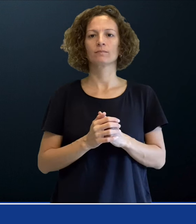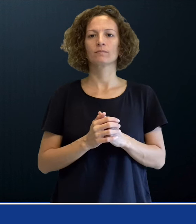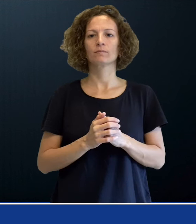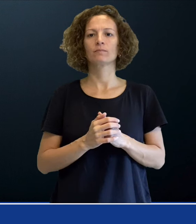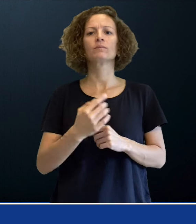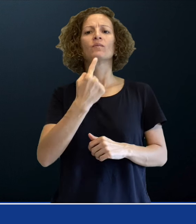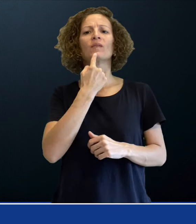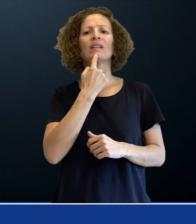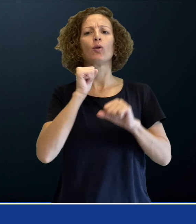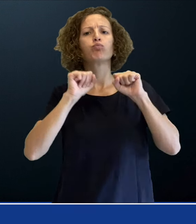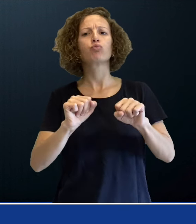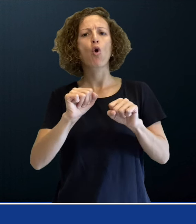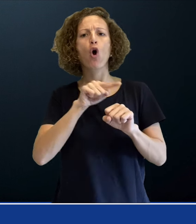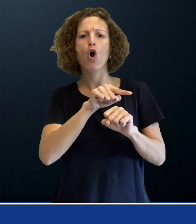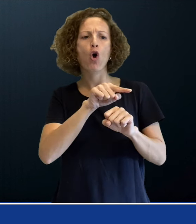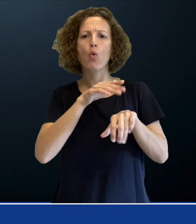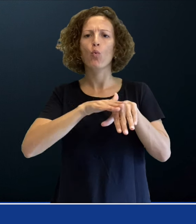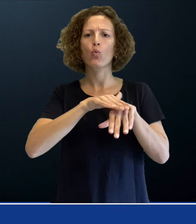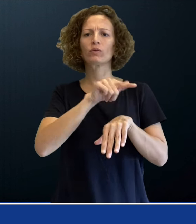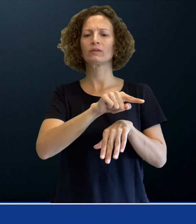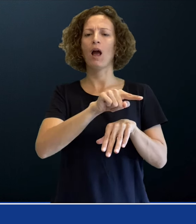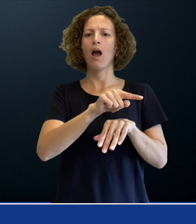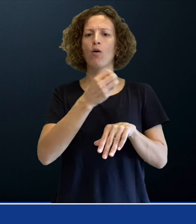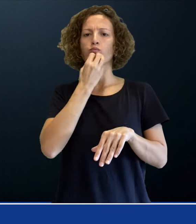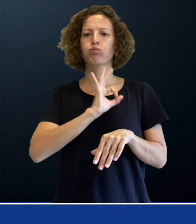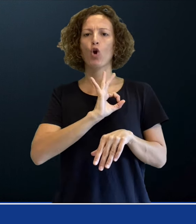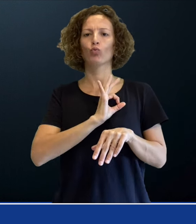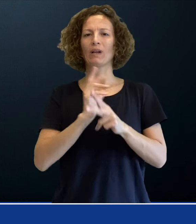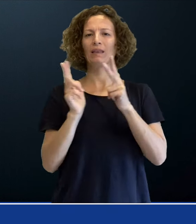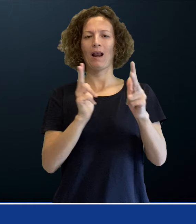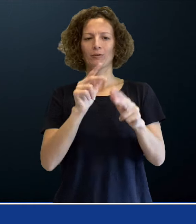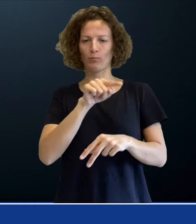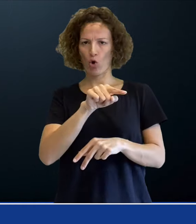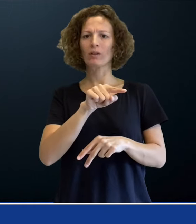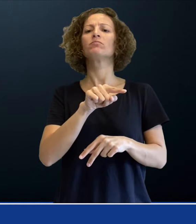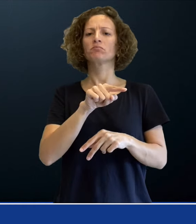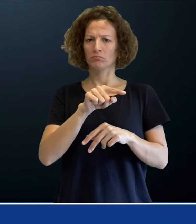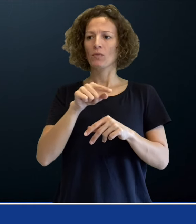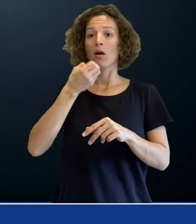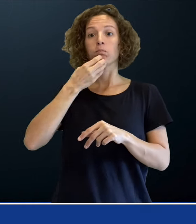Chi può beneficiare del Bonus Trasporti?